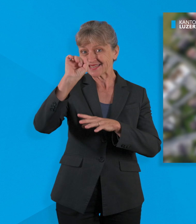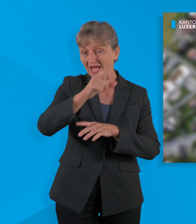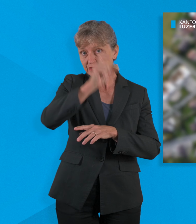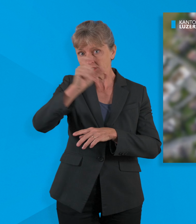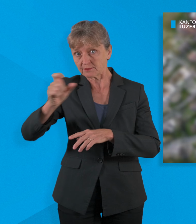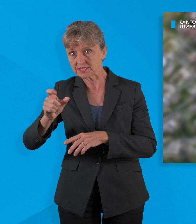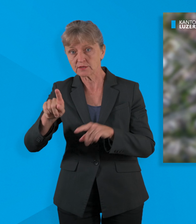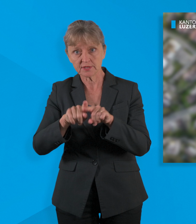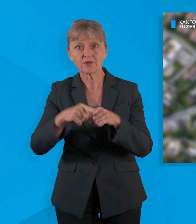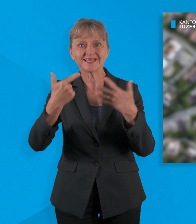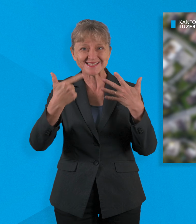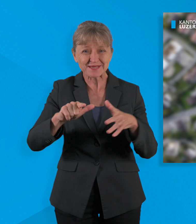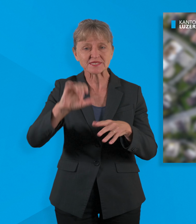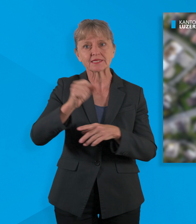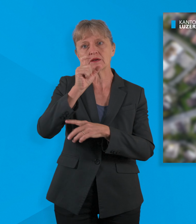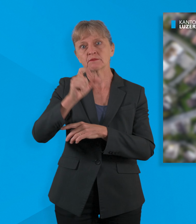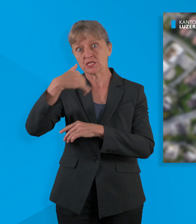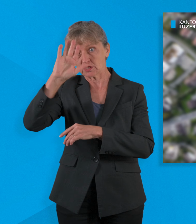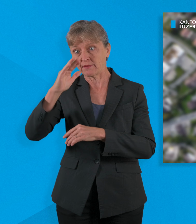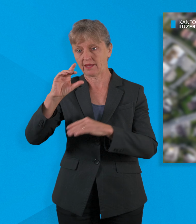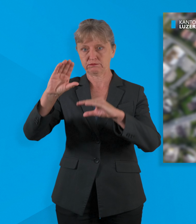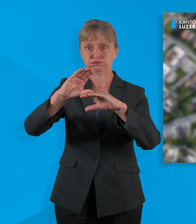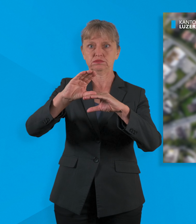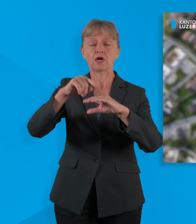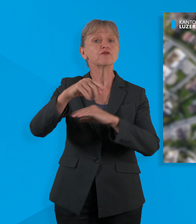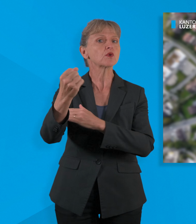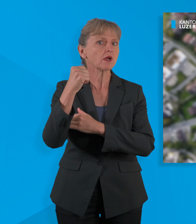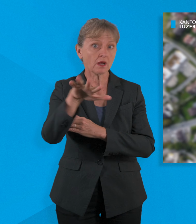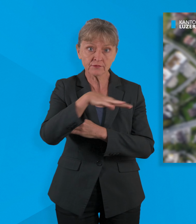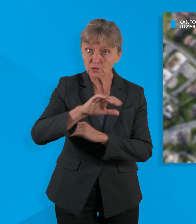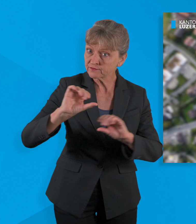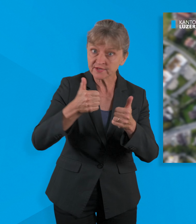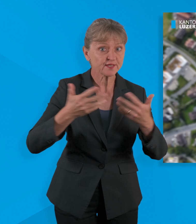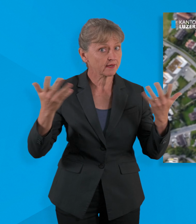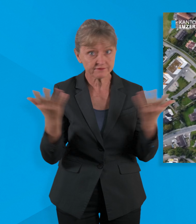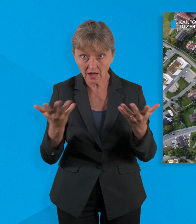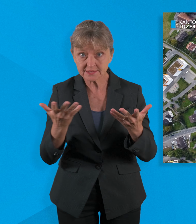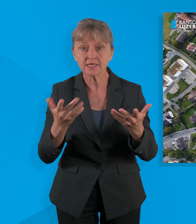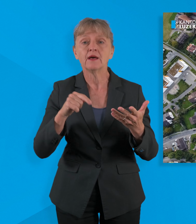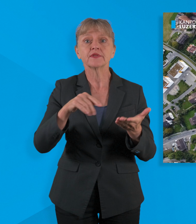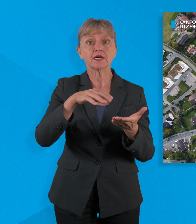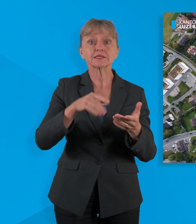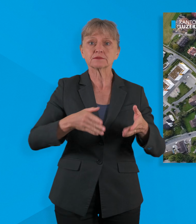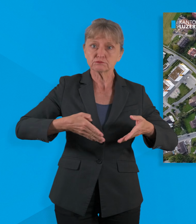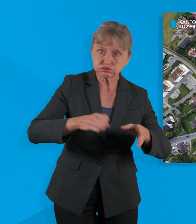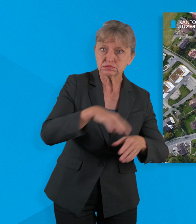Das sind 70’000 Menschen mehr als heute. Für den Kanton ist es deshalb wichtig, dass er die bestehende Infrastruktur